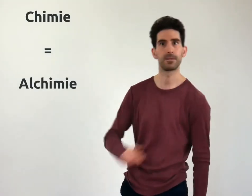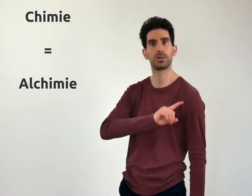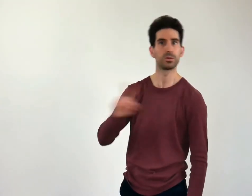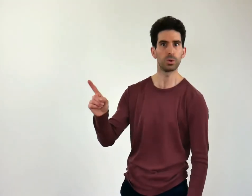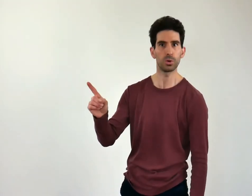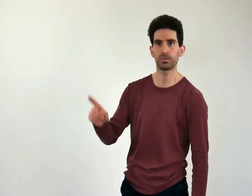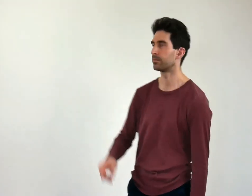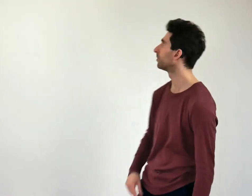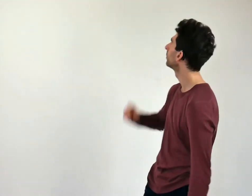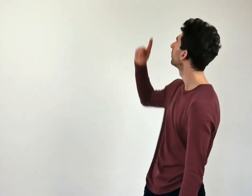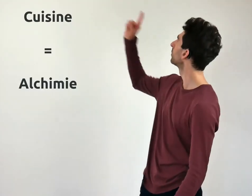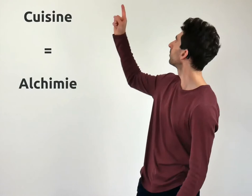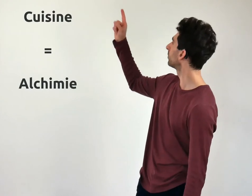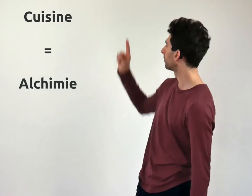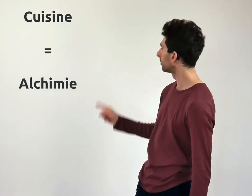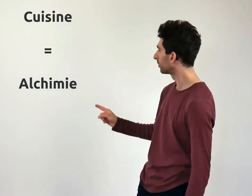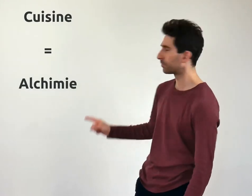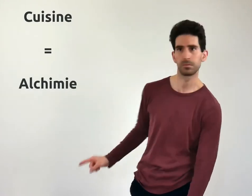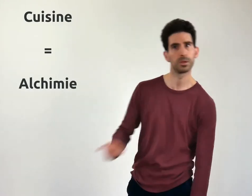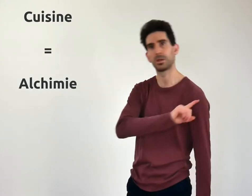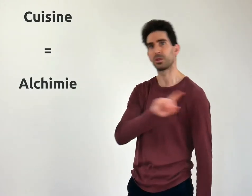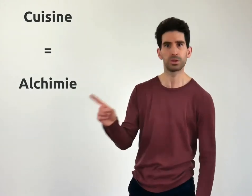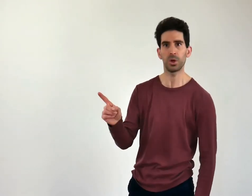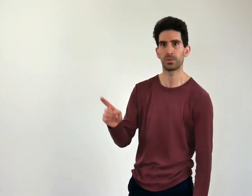Non !